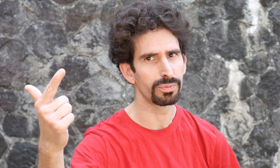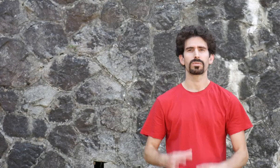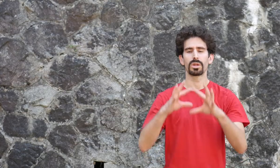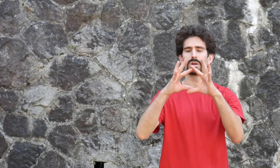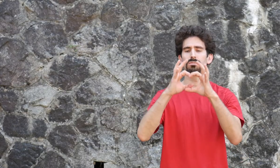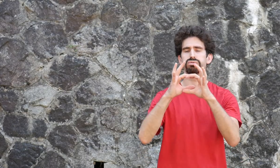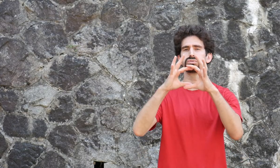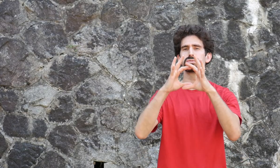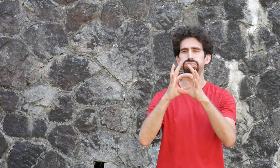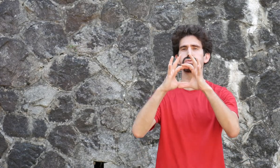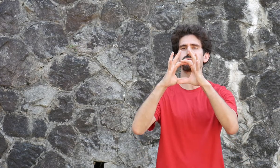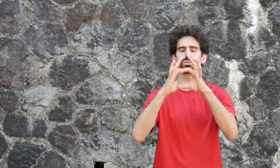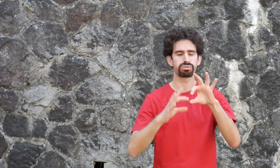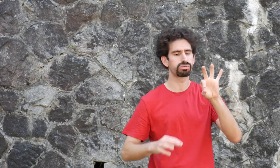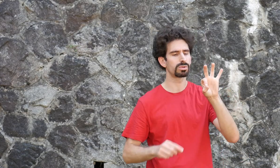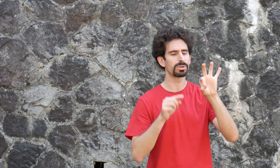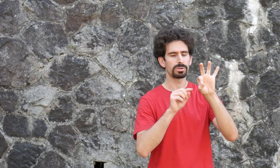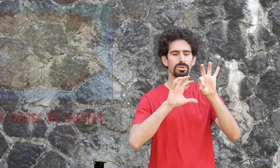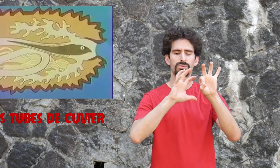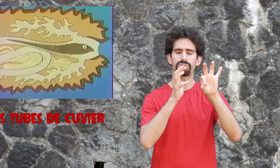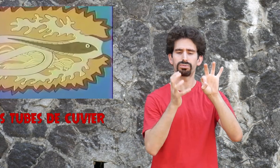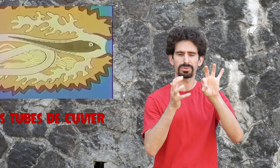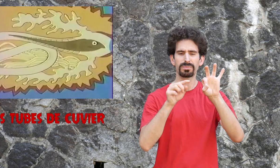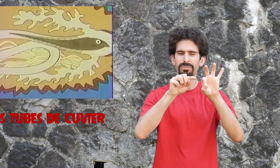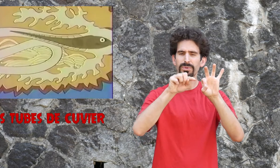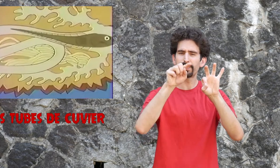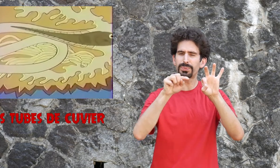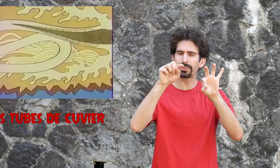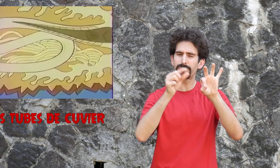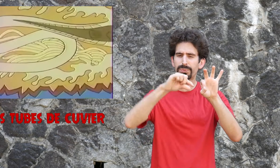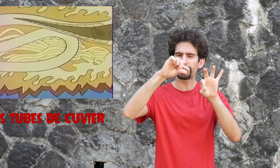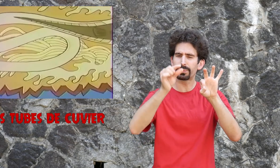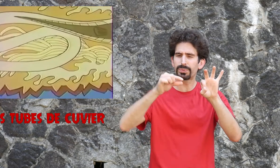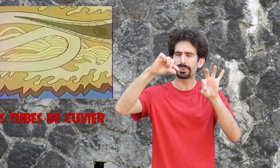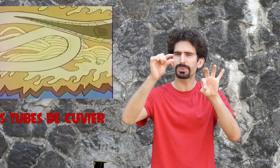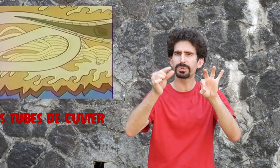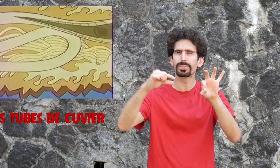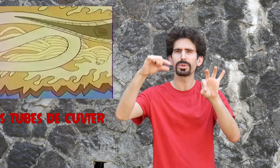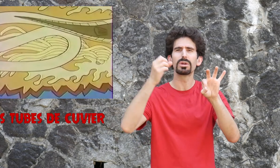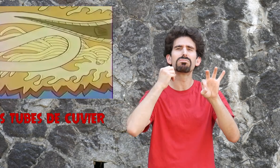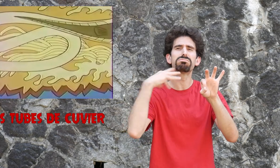derrière l'anus se trouvent des tubes blancs,